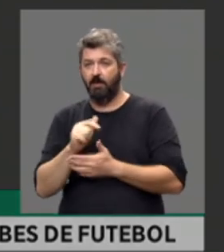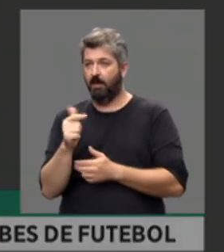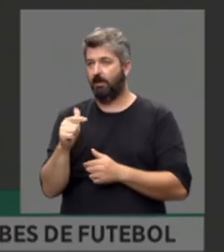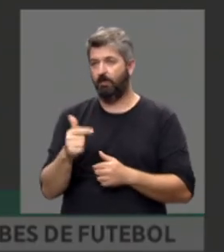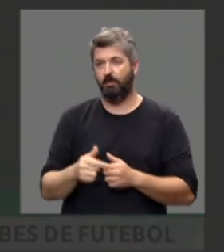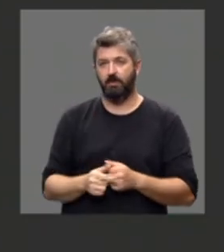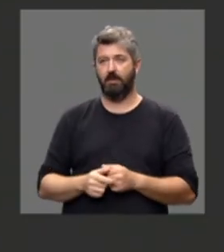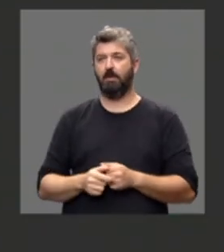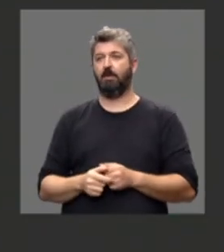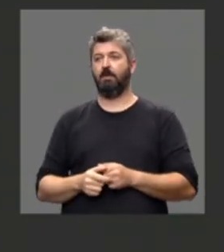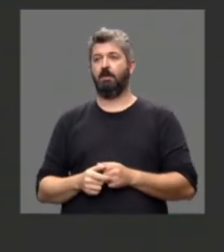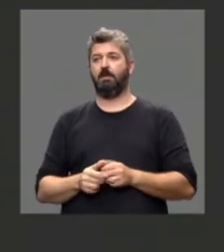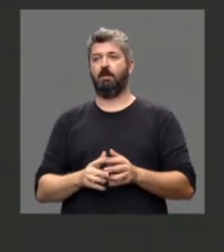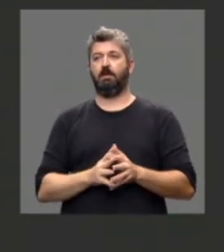AGORA 4H52, EM PAUTA O PROJETO...